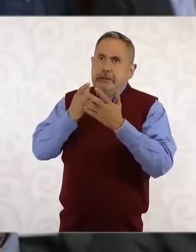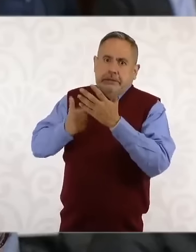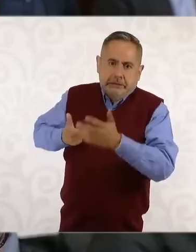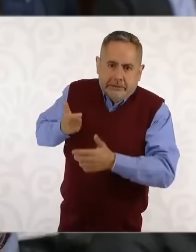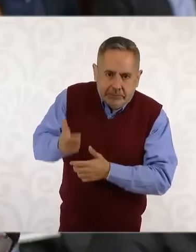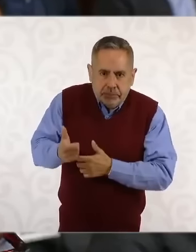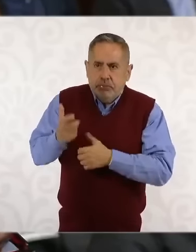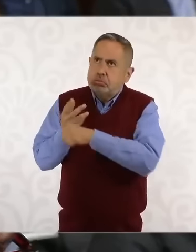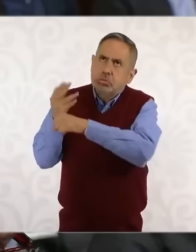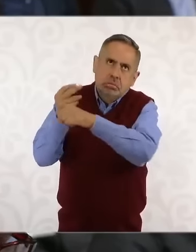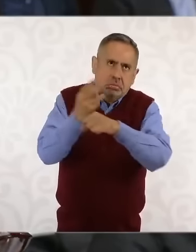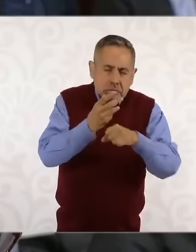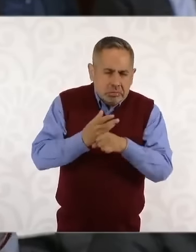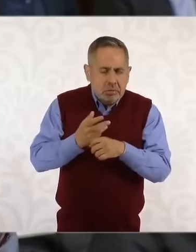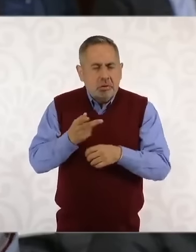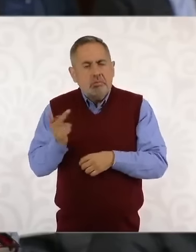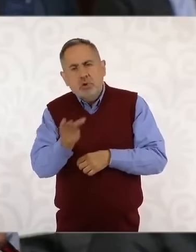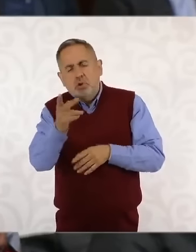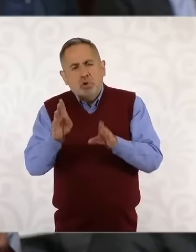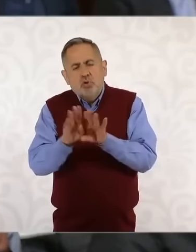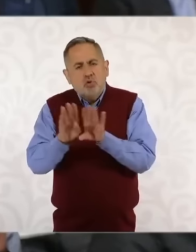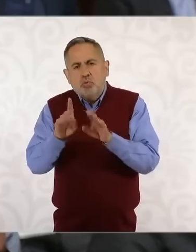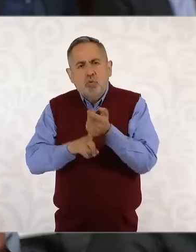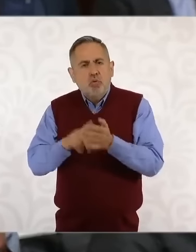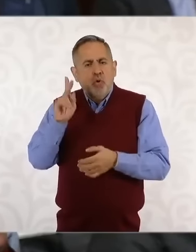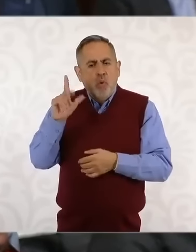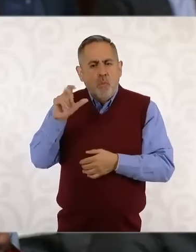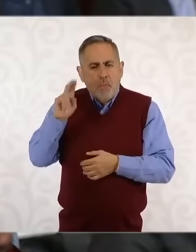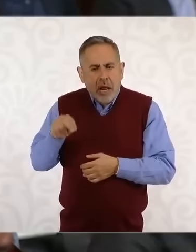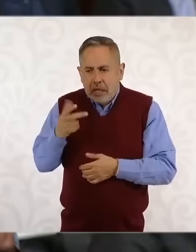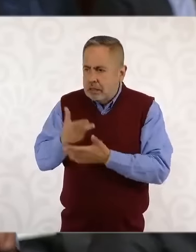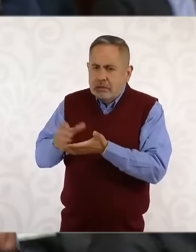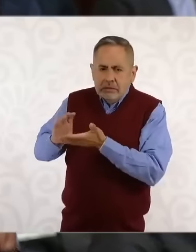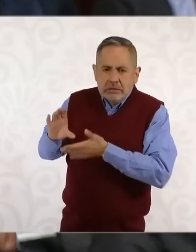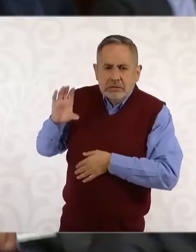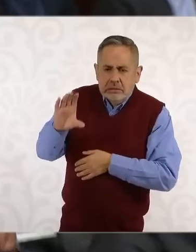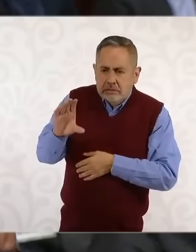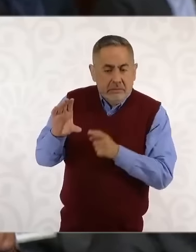preguntarle cómo se articula y prioriza el plan de inversiones de la empresa para atender, pues,